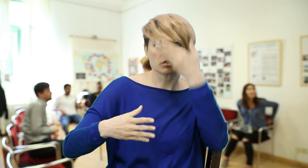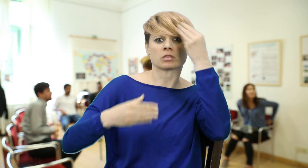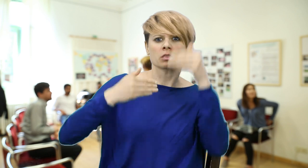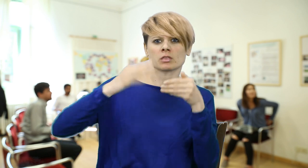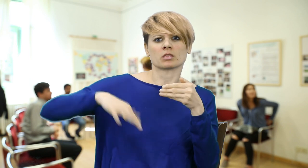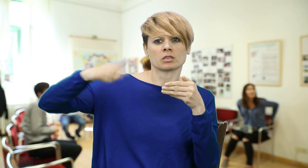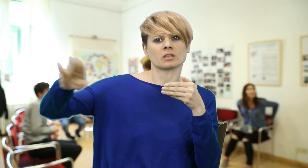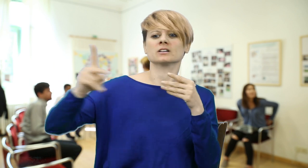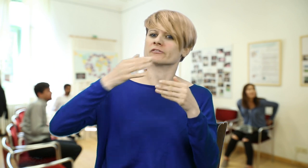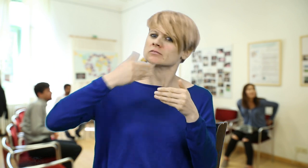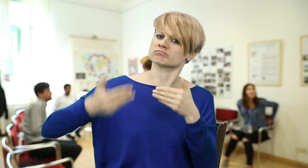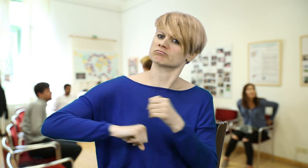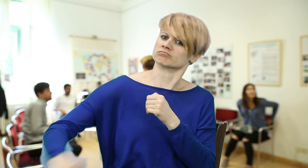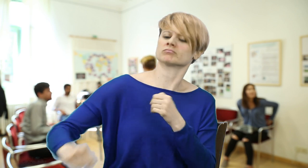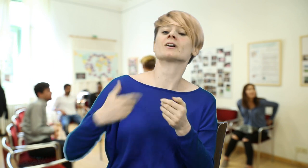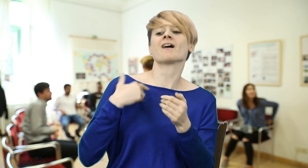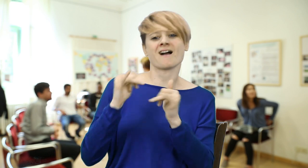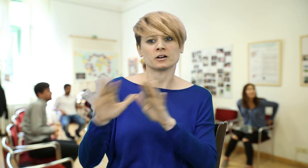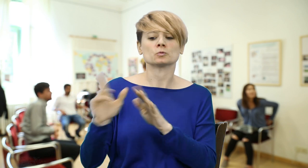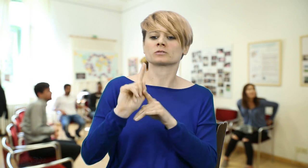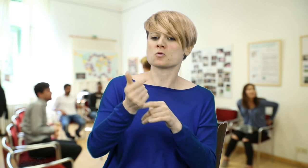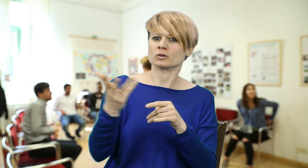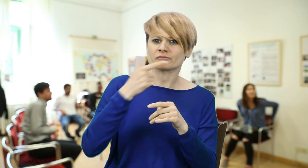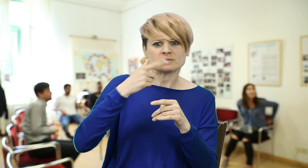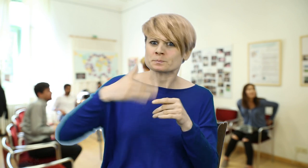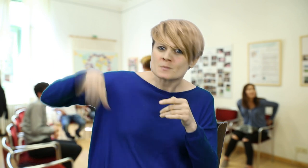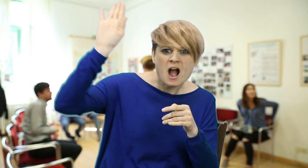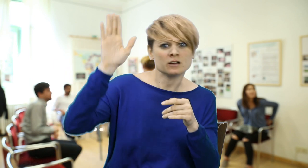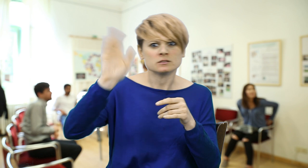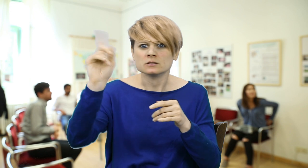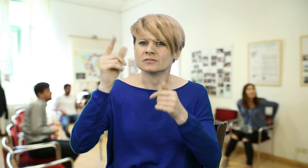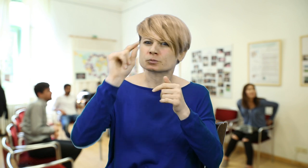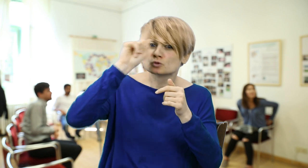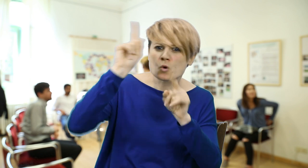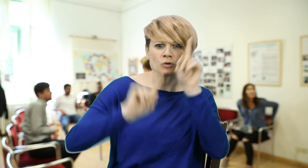Die Unregelmäßigkeit führt zur Vergesslichheit. Mit täglichem Unterricht könnte es intensiver gehen. Auch fragen sie ständig nach deutschen Wörter.